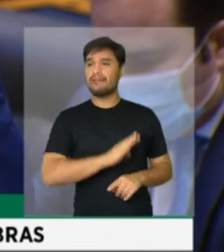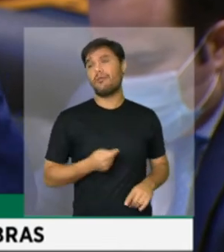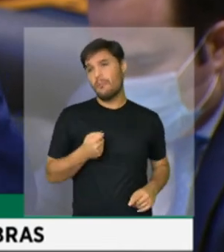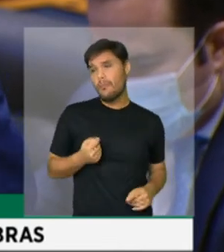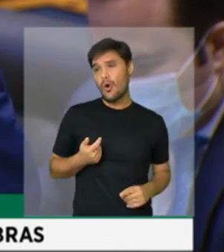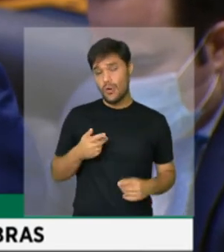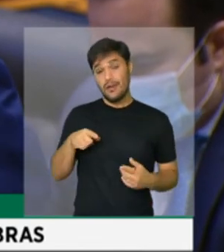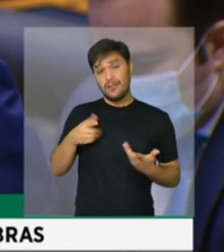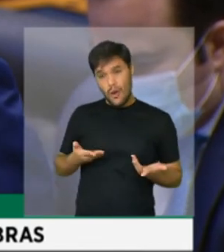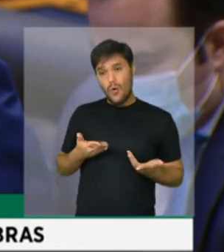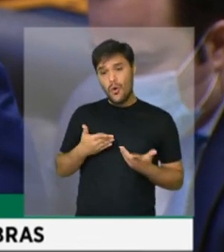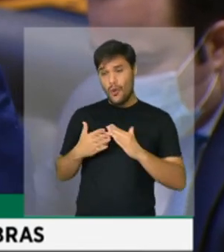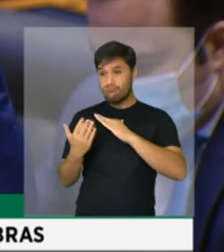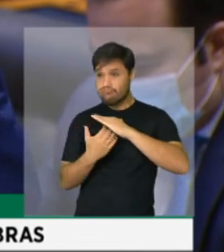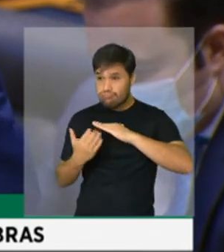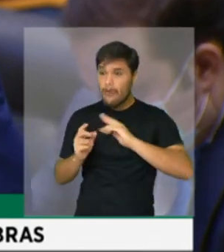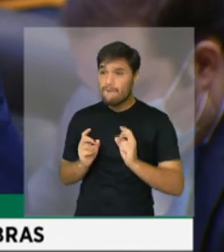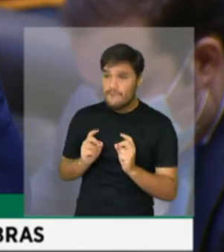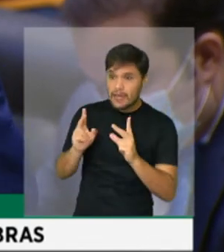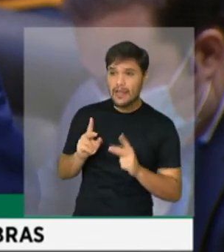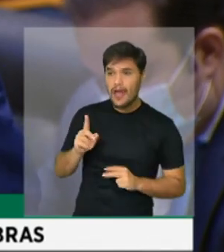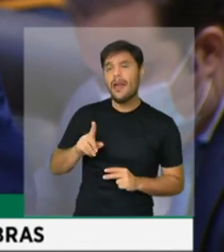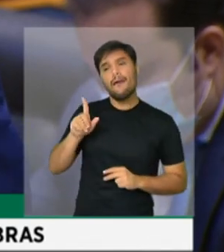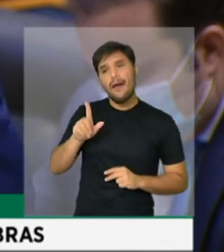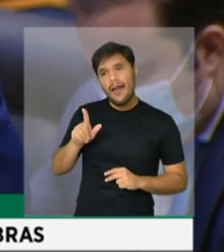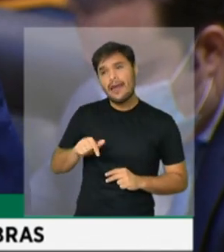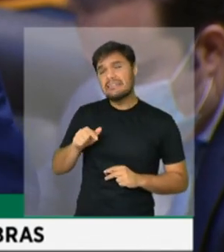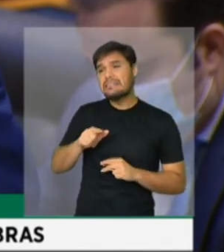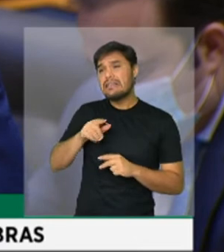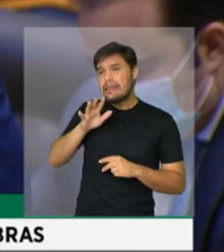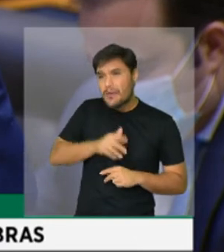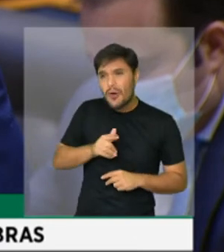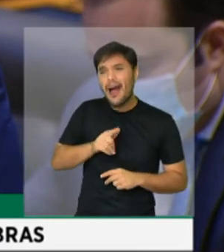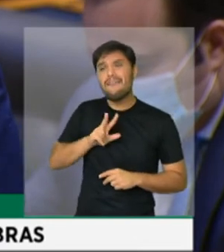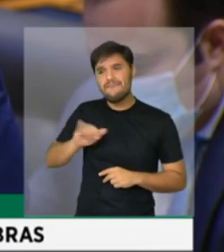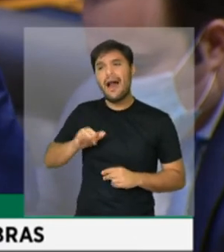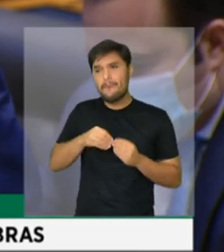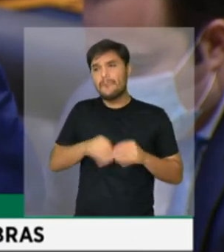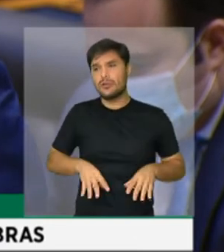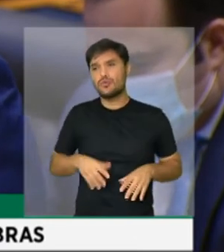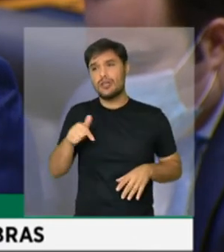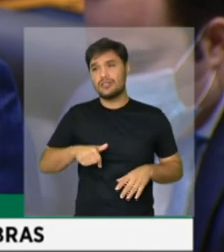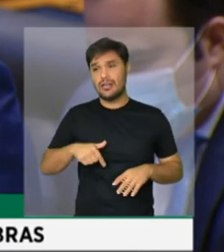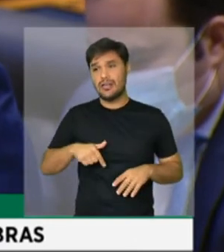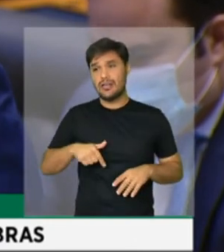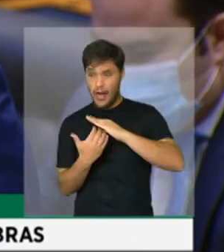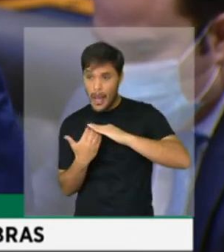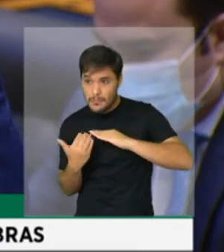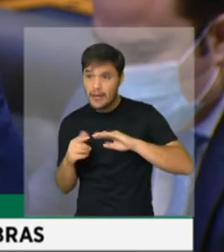O BRASIL E NÓS ADIARMOS A SUA CAPITALIZAÇÃO SERÁ REALMENTE UM PREJUÍZO CADA VEZ MAIOR, NÃO SÓ PARA A EMPRESA MAS TAMBÉM PARA TODO